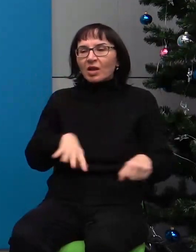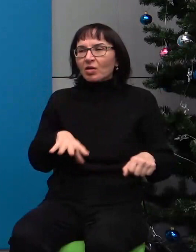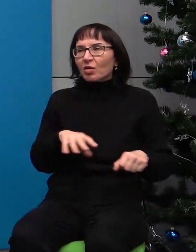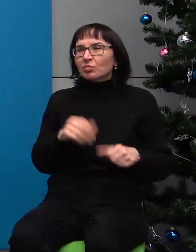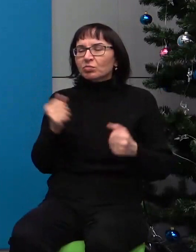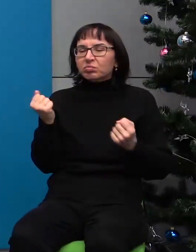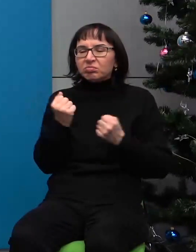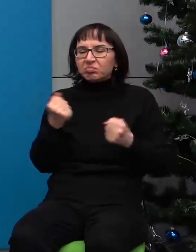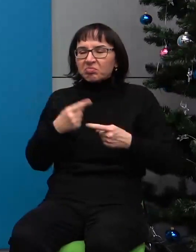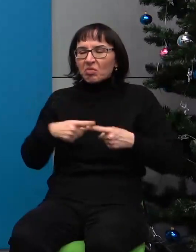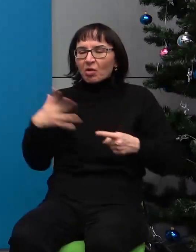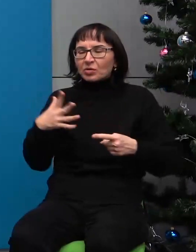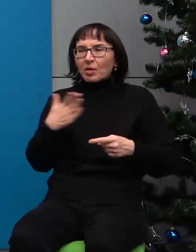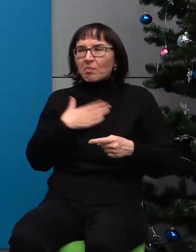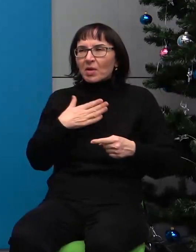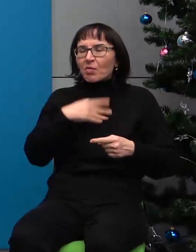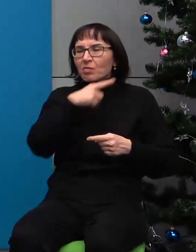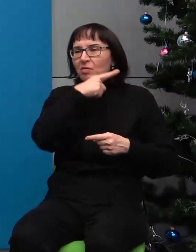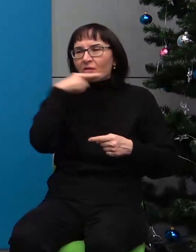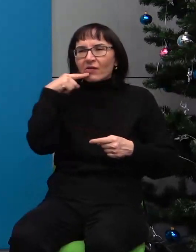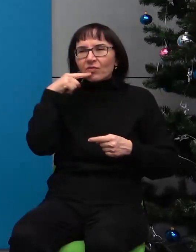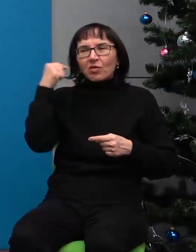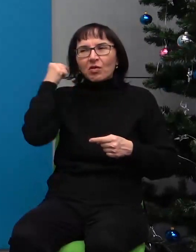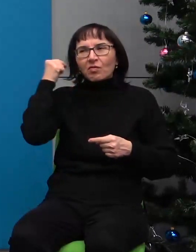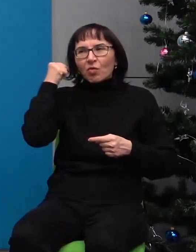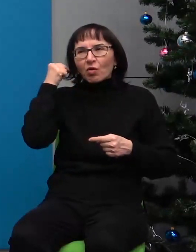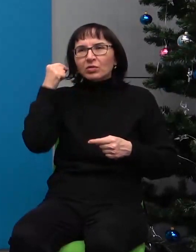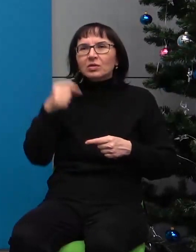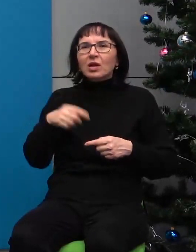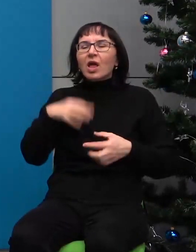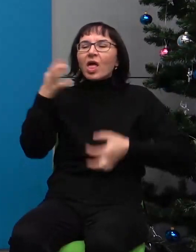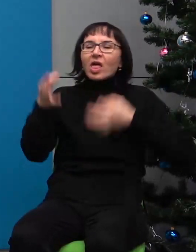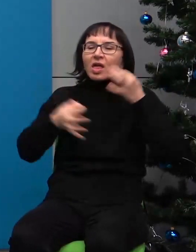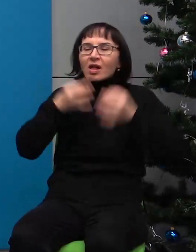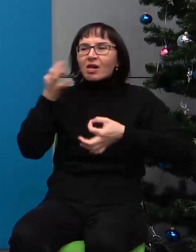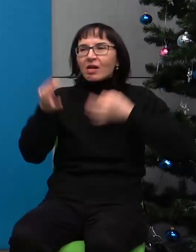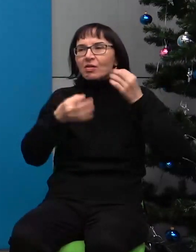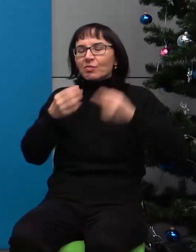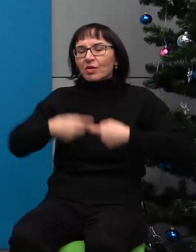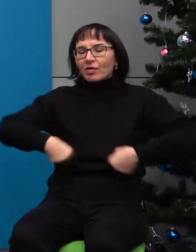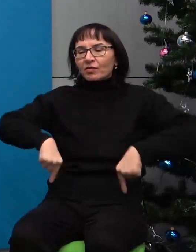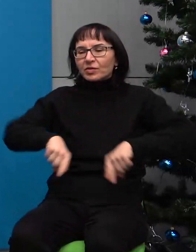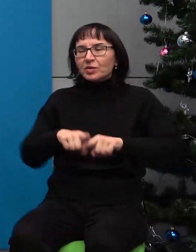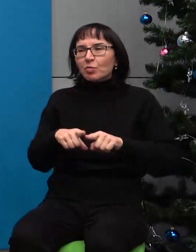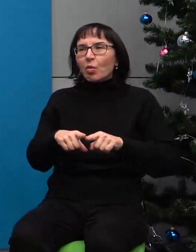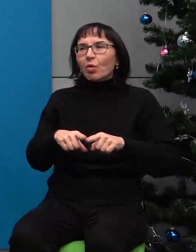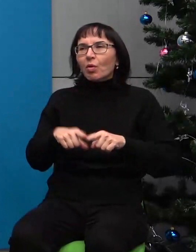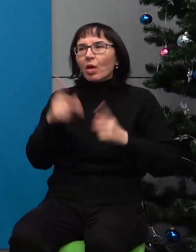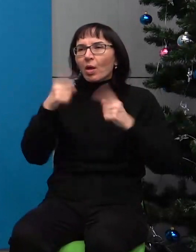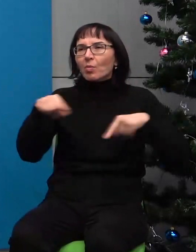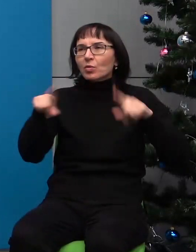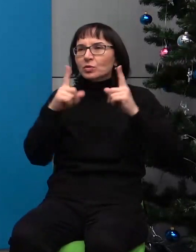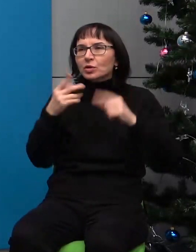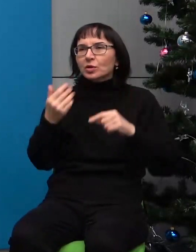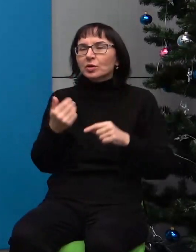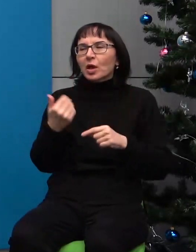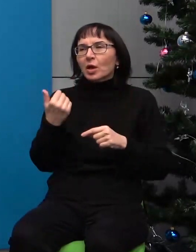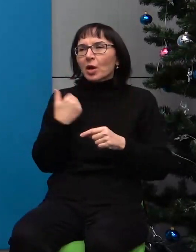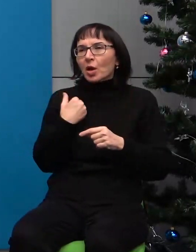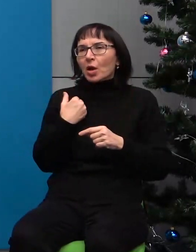a miałem wtedy czerwone włosy, grałem w zespole i byłem taki bystry leniwy.